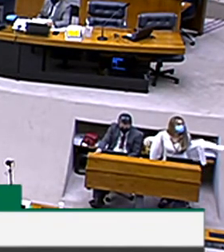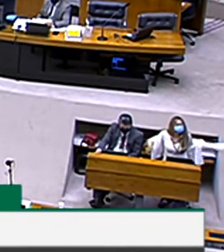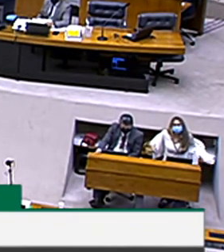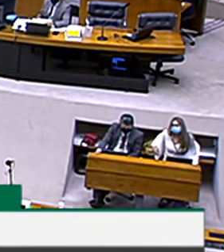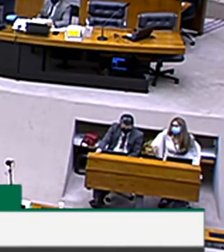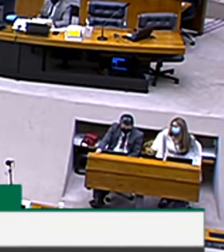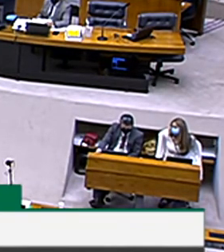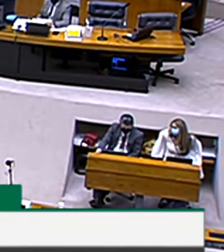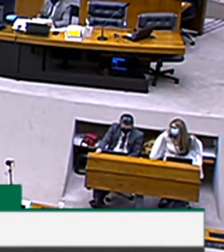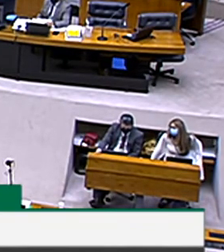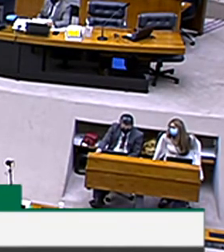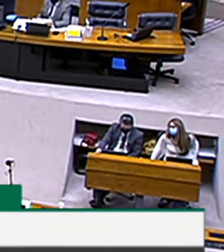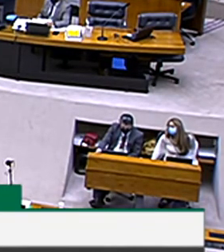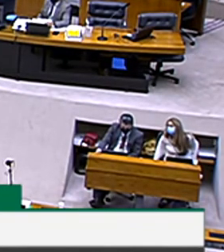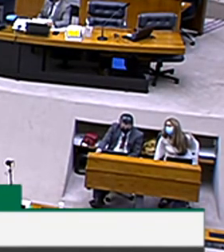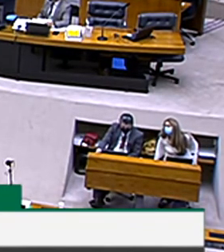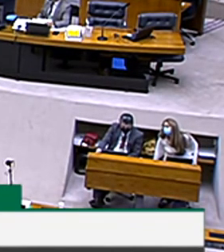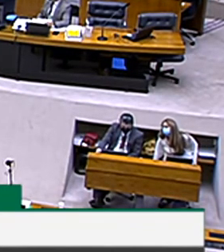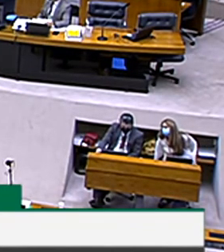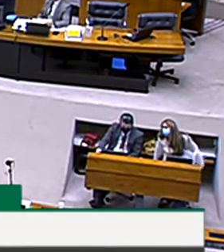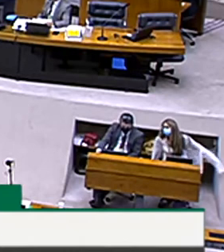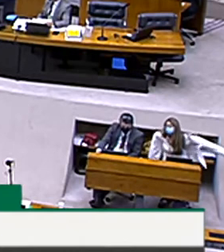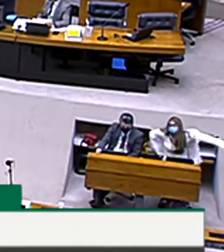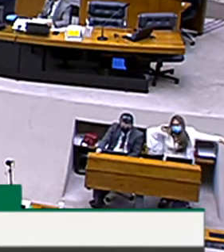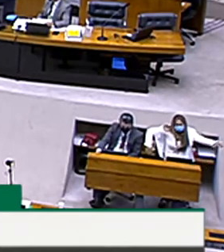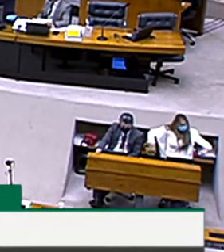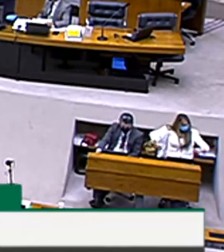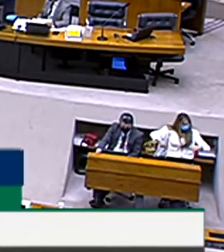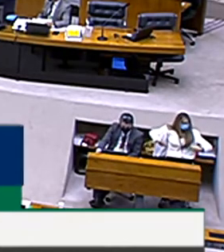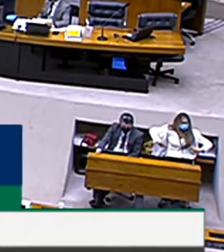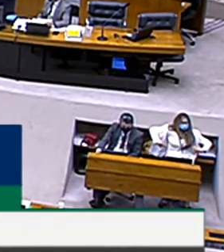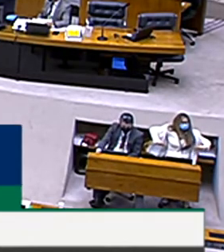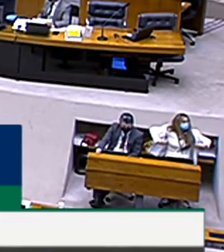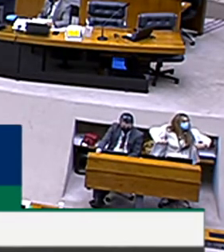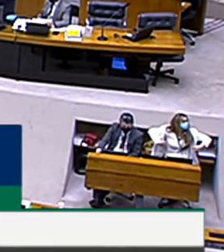CONDUZ OS TRABALHOS. ESSA MEDIDA PROVISÓRIA TEM SIDO DISCUTIDA AQUI AO LONGO DA